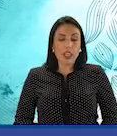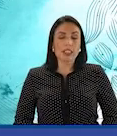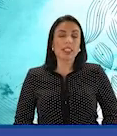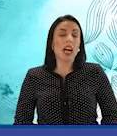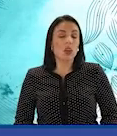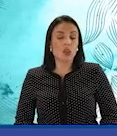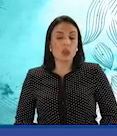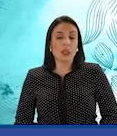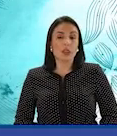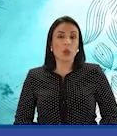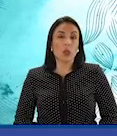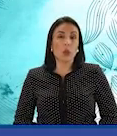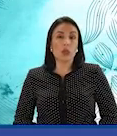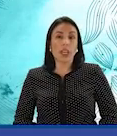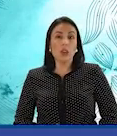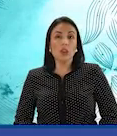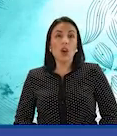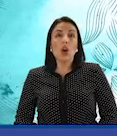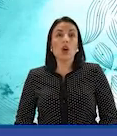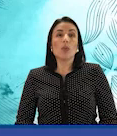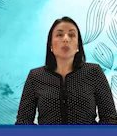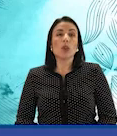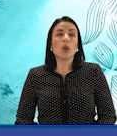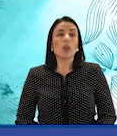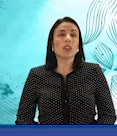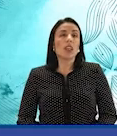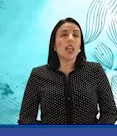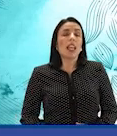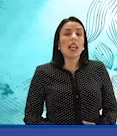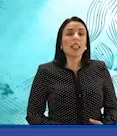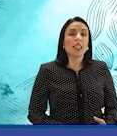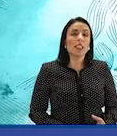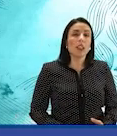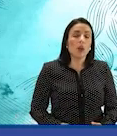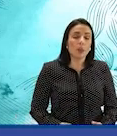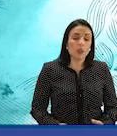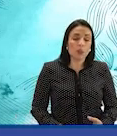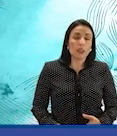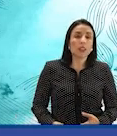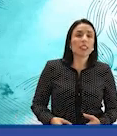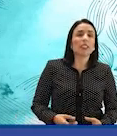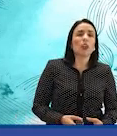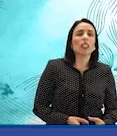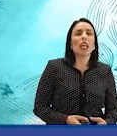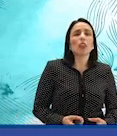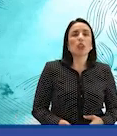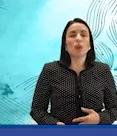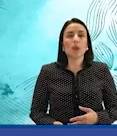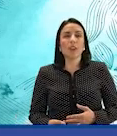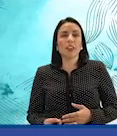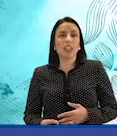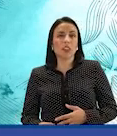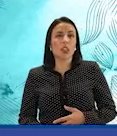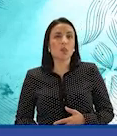a conocimiento del Concejo, como son la liquidación, presupuestos extraordinarios y modificaciones